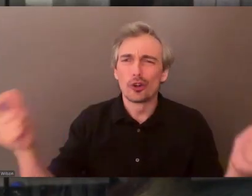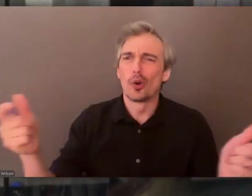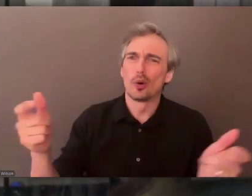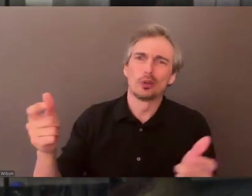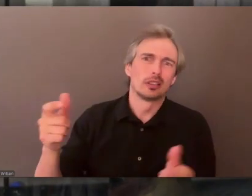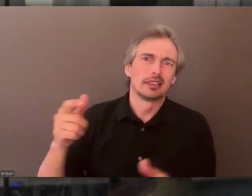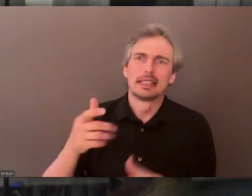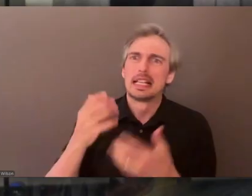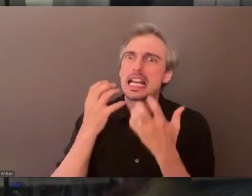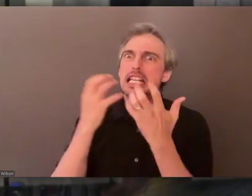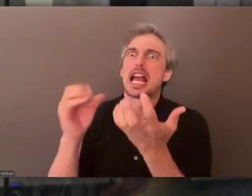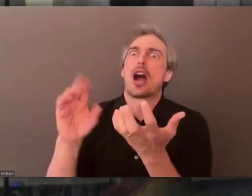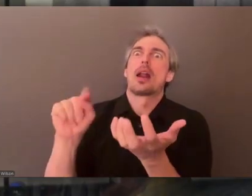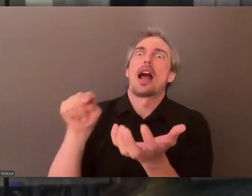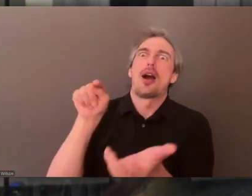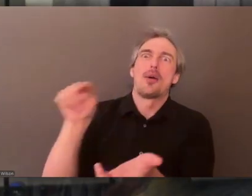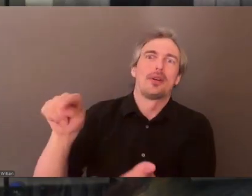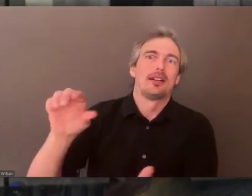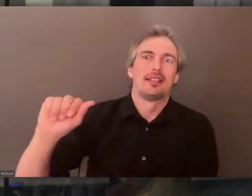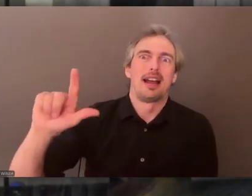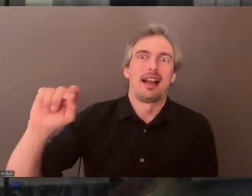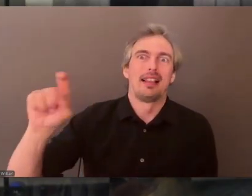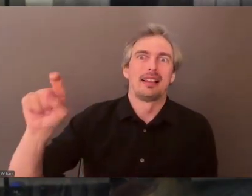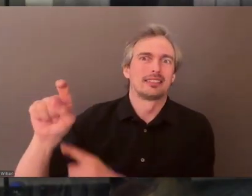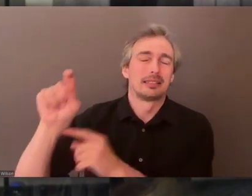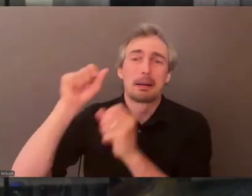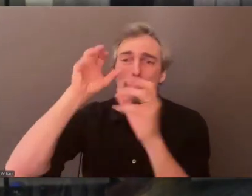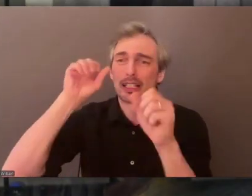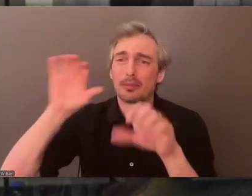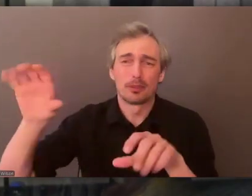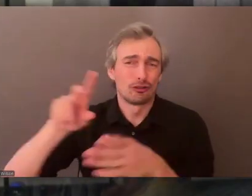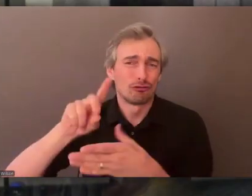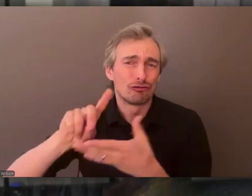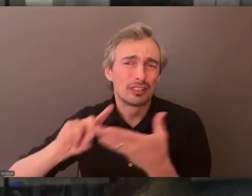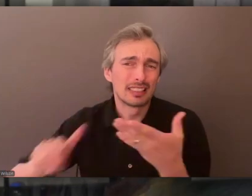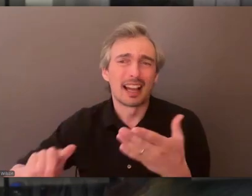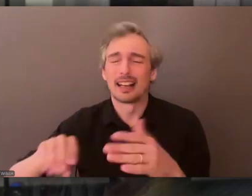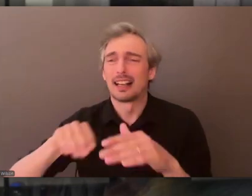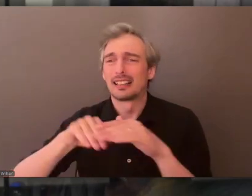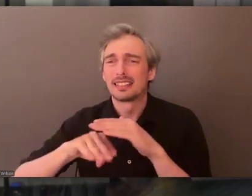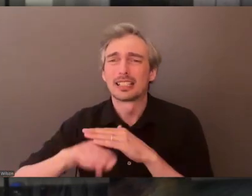彼はチ ームのためにアクセシブルなセキュリティトレ ーニングを設計してきました。